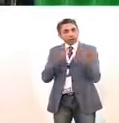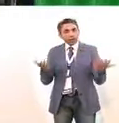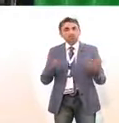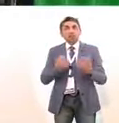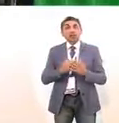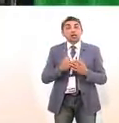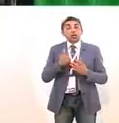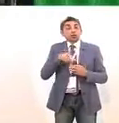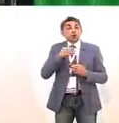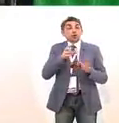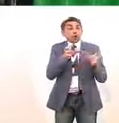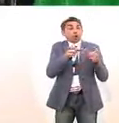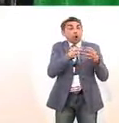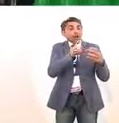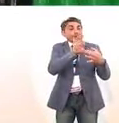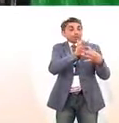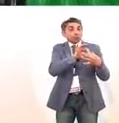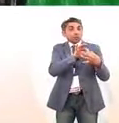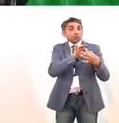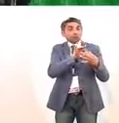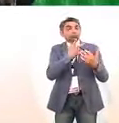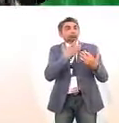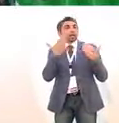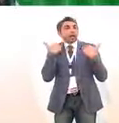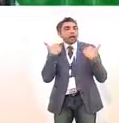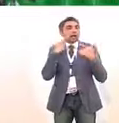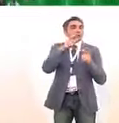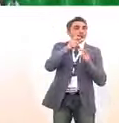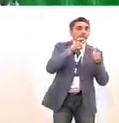una coalizione dobbiamo ciascuno farci carico degli altri, non dobbiamo avere una visione